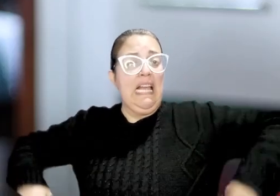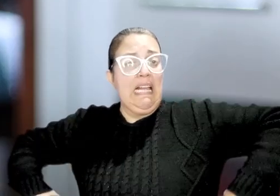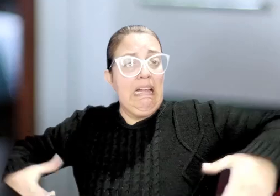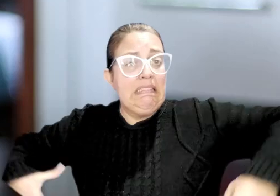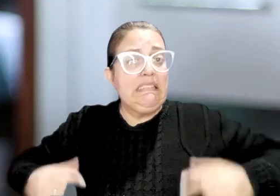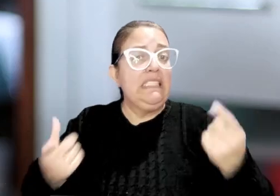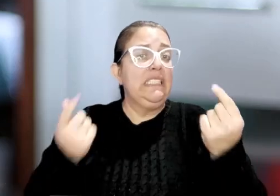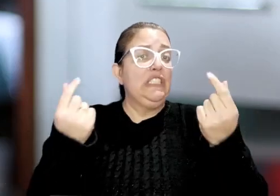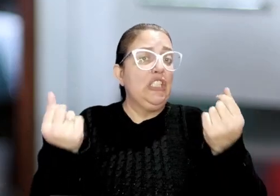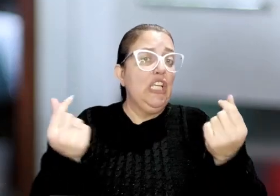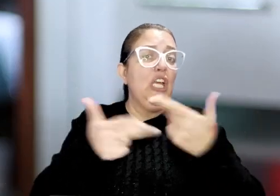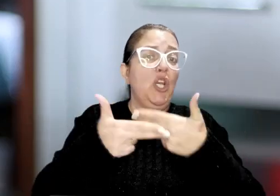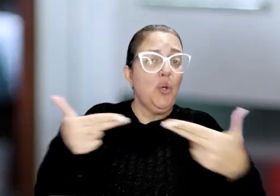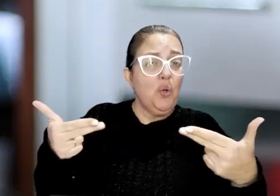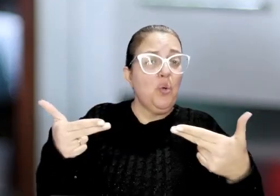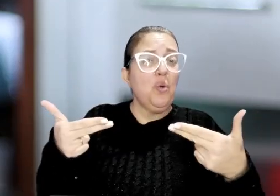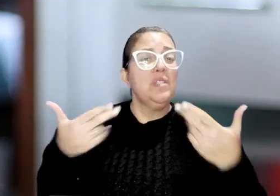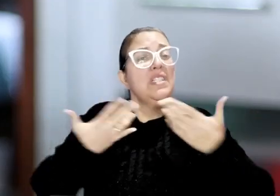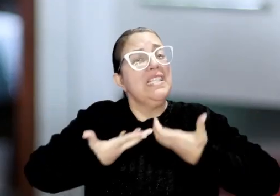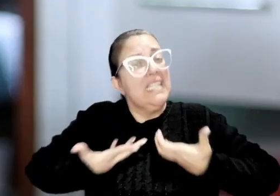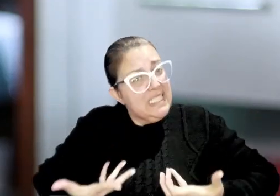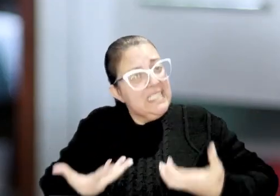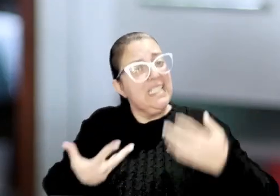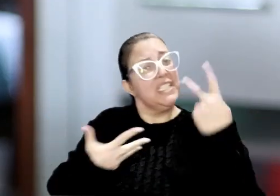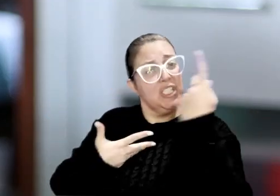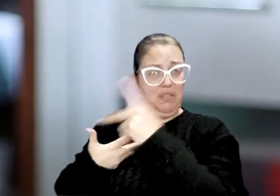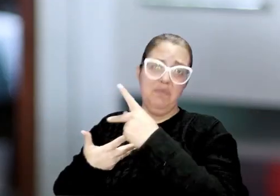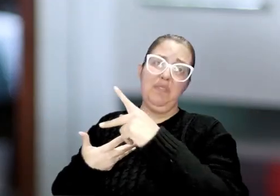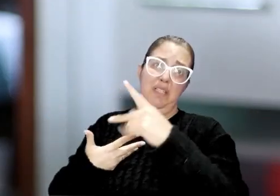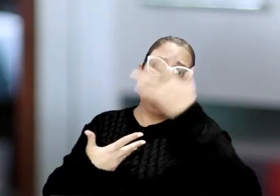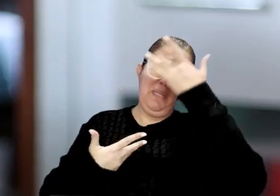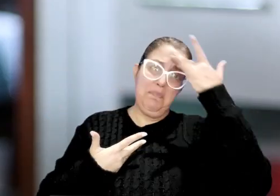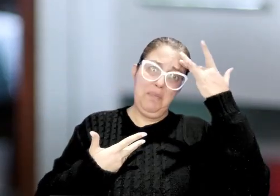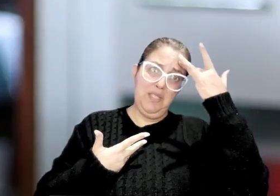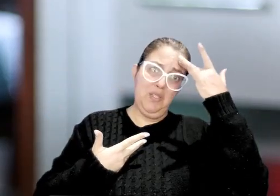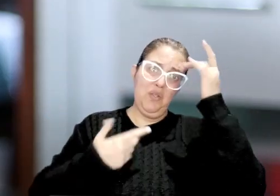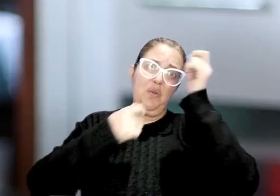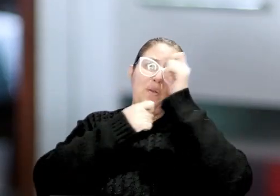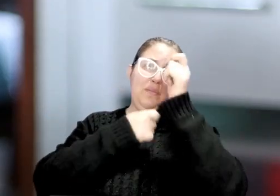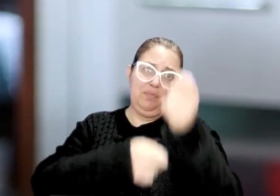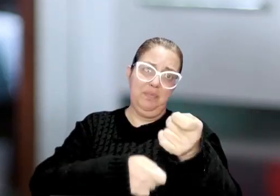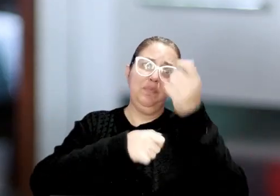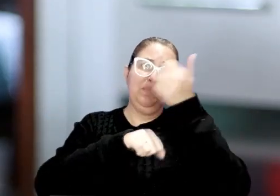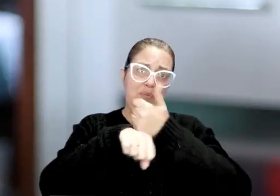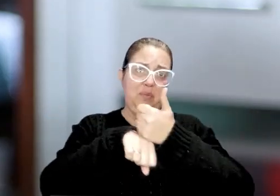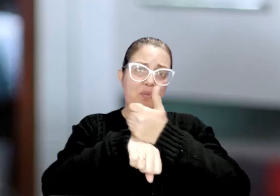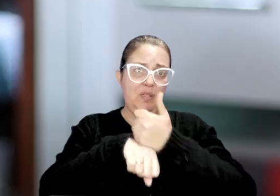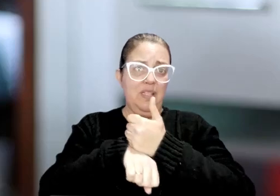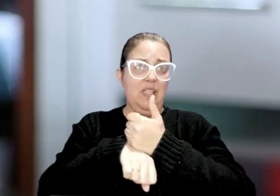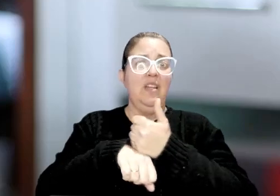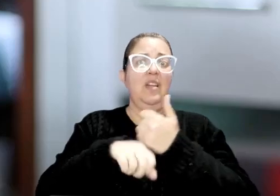né pro próprio pescador fora isso também né caso também ocorra também de de ocorrer algum vazamento